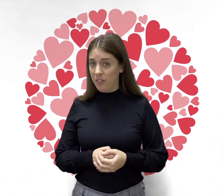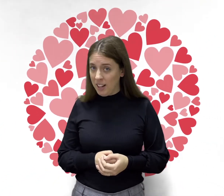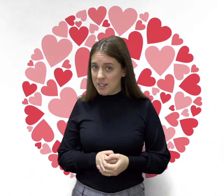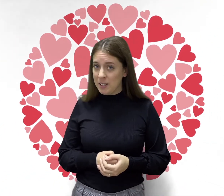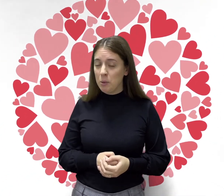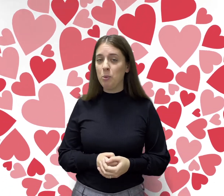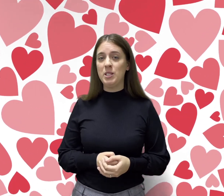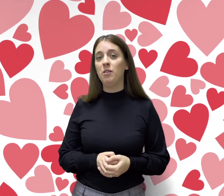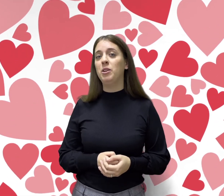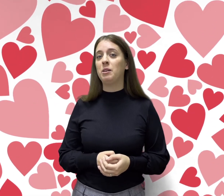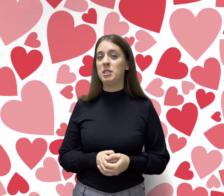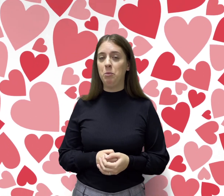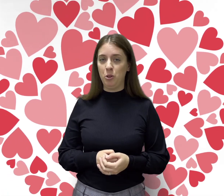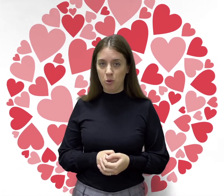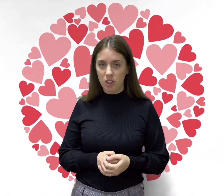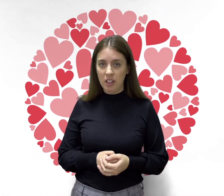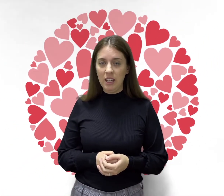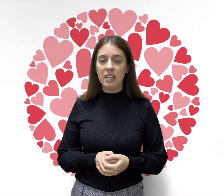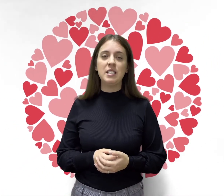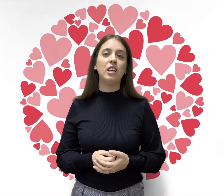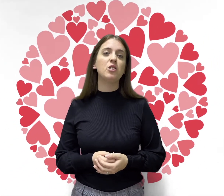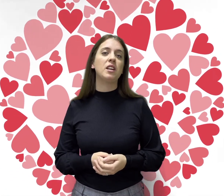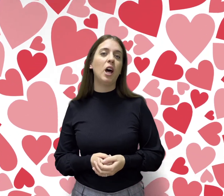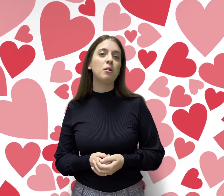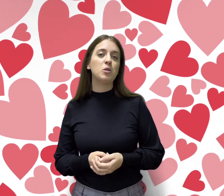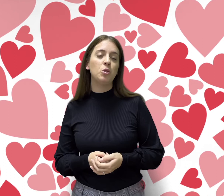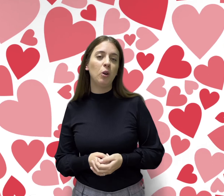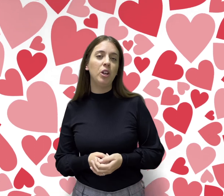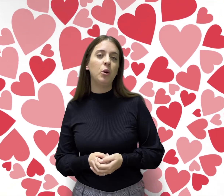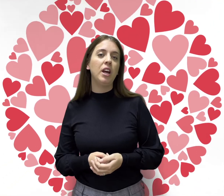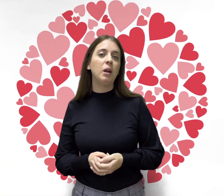A sve vas, pozivam da nam se pridružite i zajedno sa nama sudjelujete